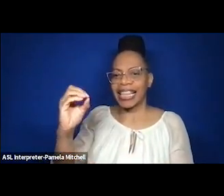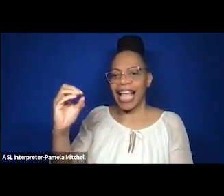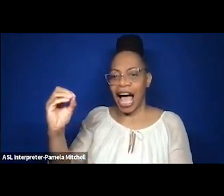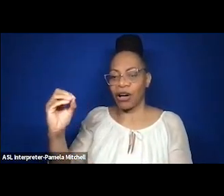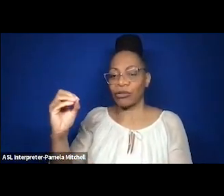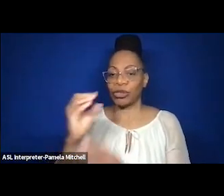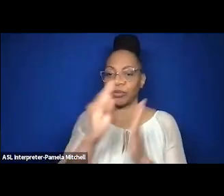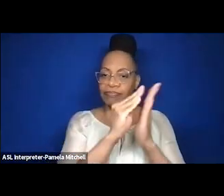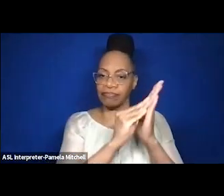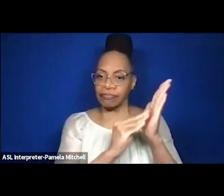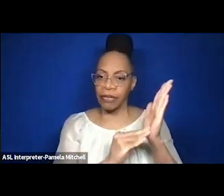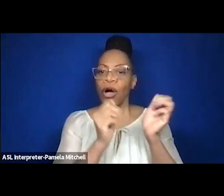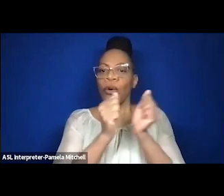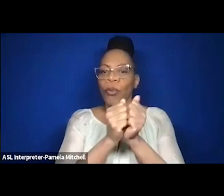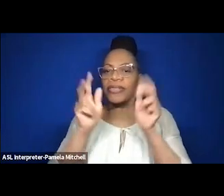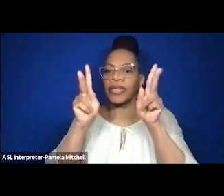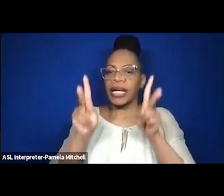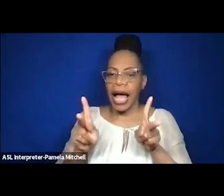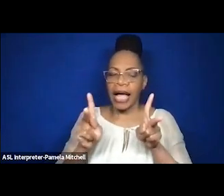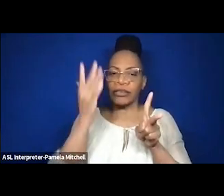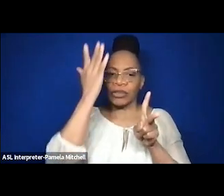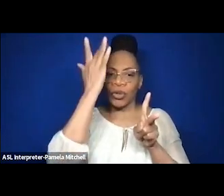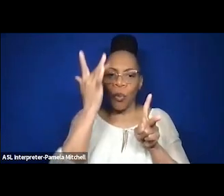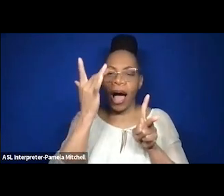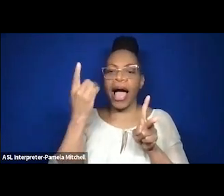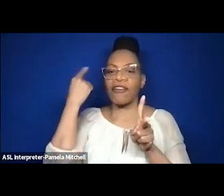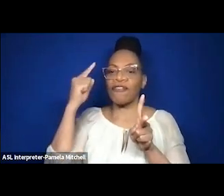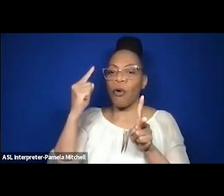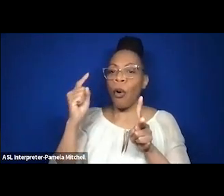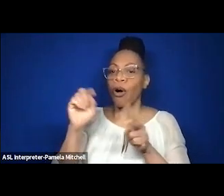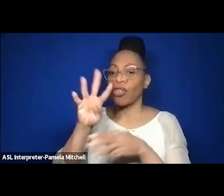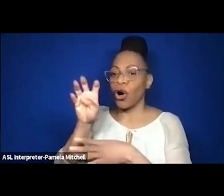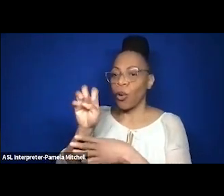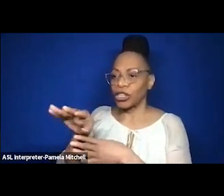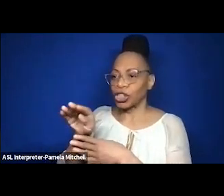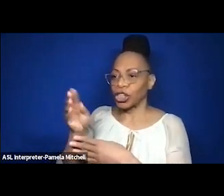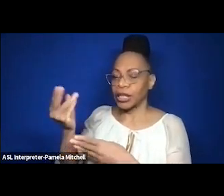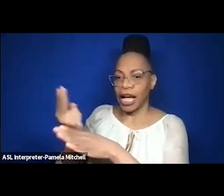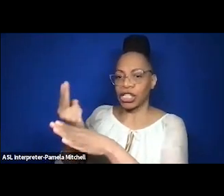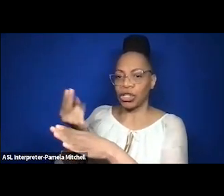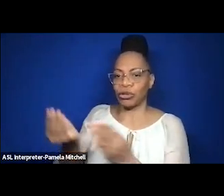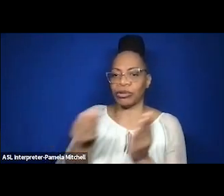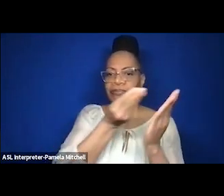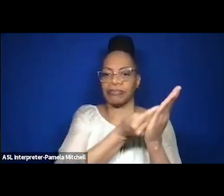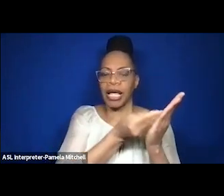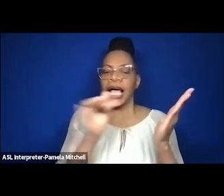las siguientes preguntas para los otros formularios después. También pongo cosas como banderas en cualquier parte